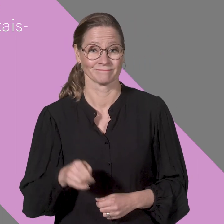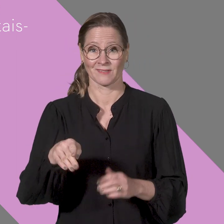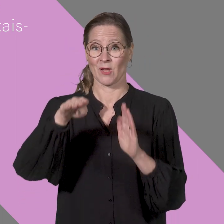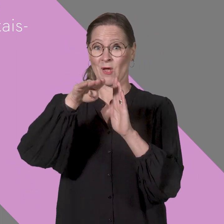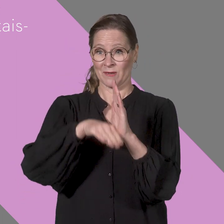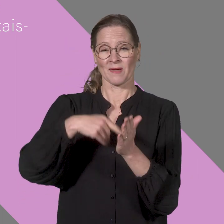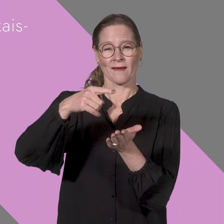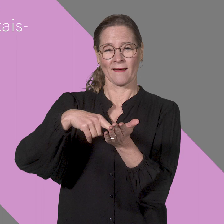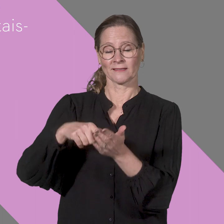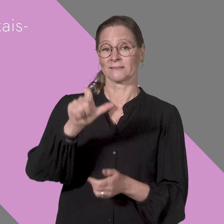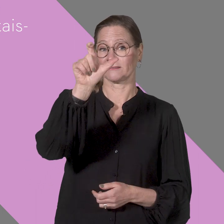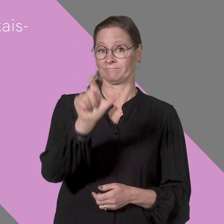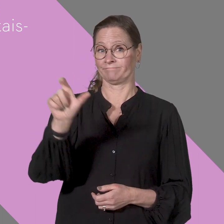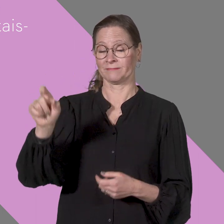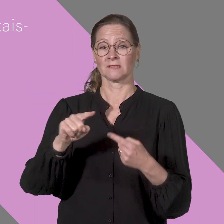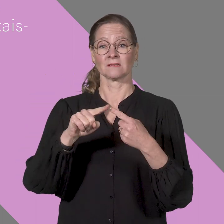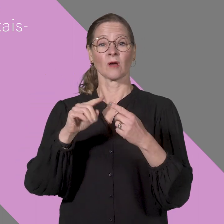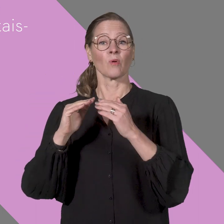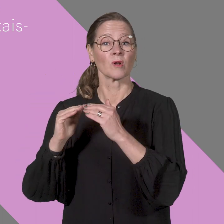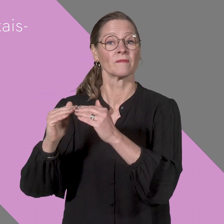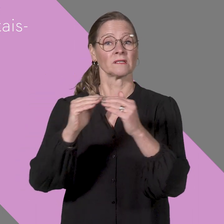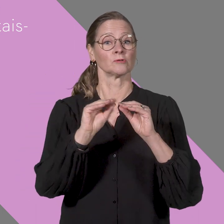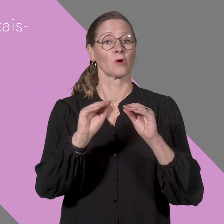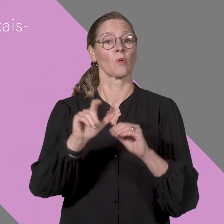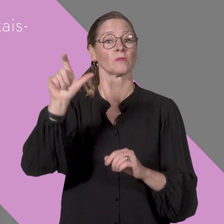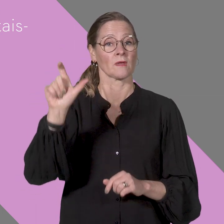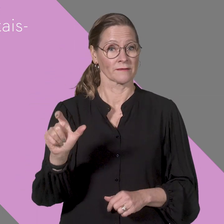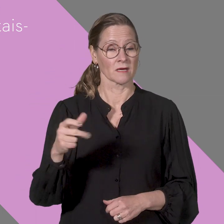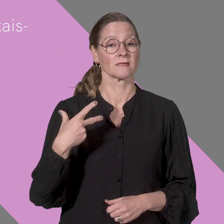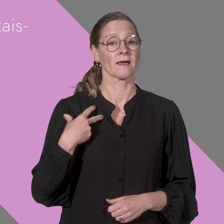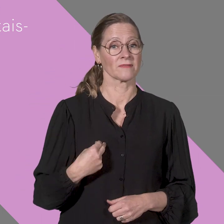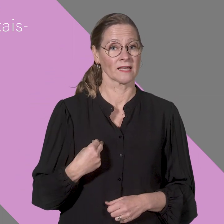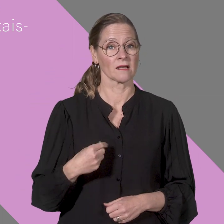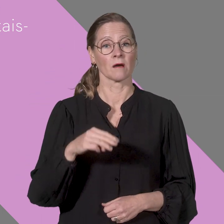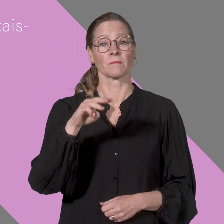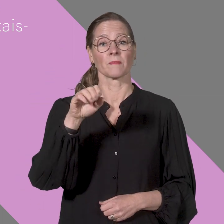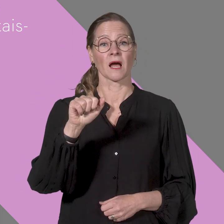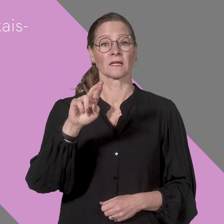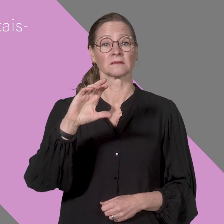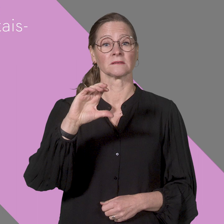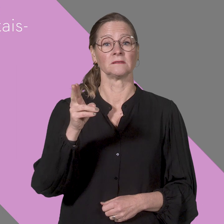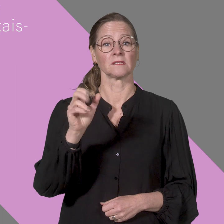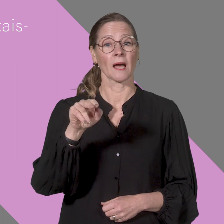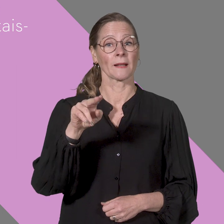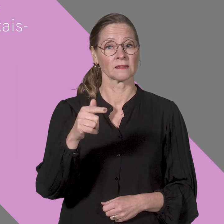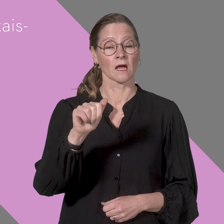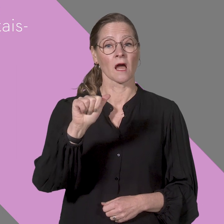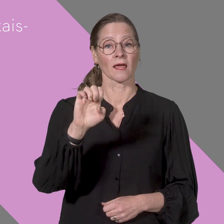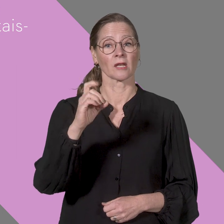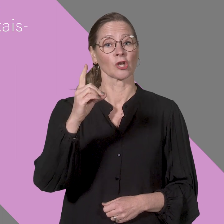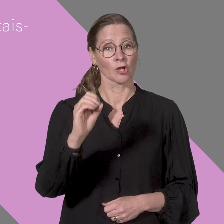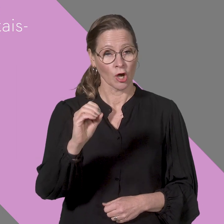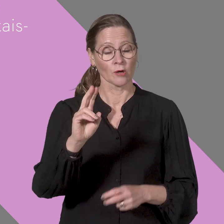Haastateltavina ovat yhdenvertaisuus- kouluttaja Javiera Marchant Aedo -